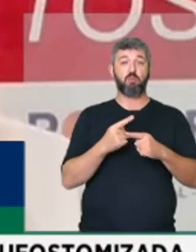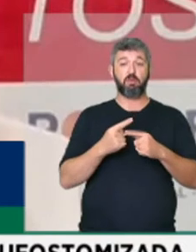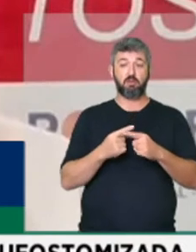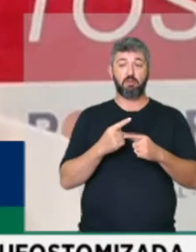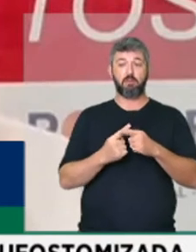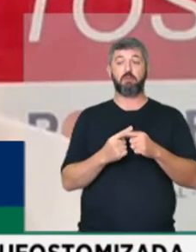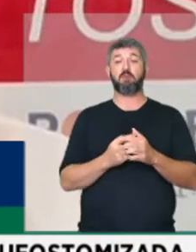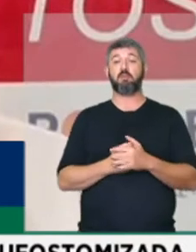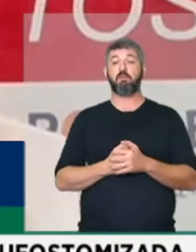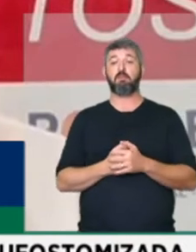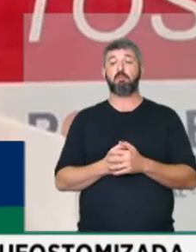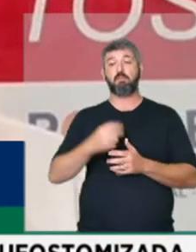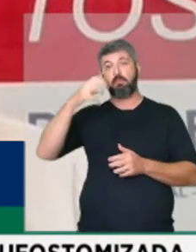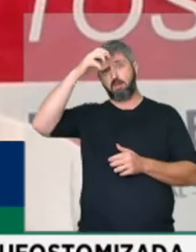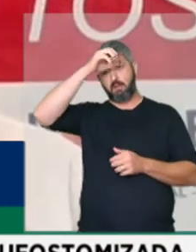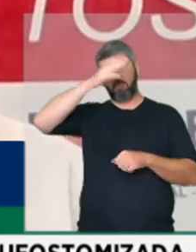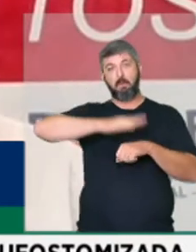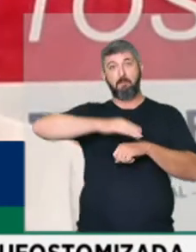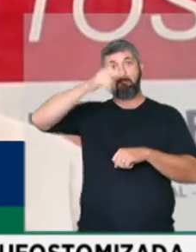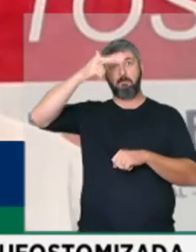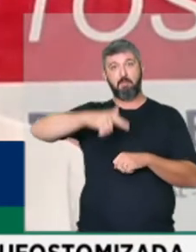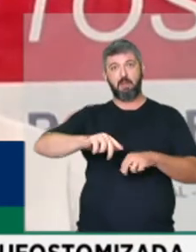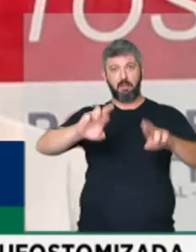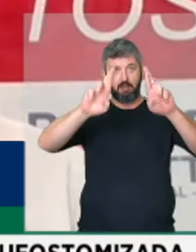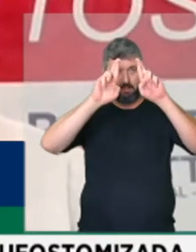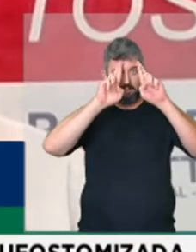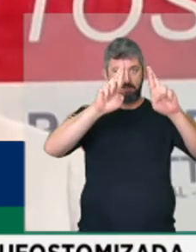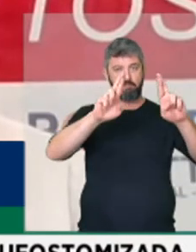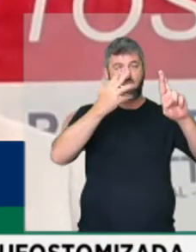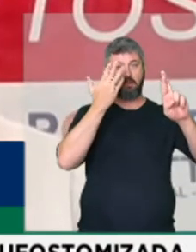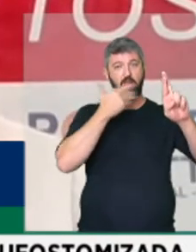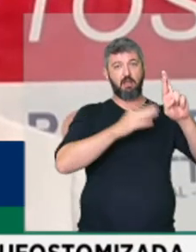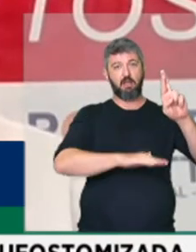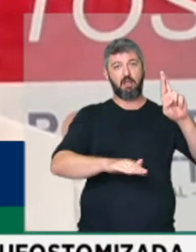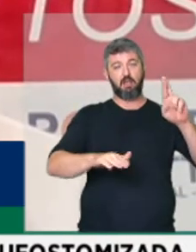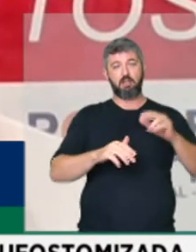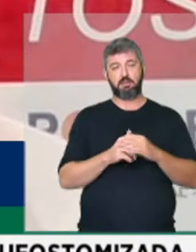NOSSA ATENÇÃO, CARINHO, RESPEITO, RECONHECIMENTO, AÇÕES, ATITUDES. E ESSE PROJETO ELE É SIMPLES NO